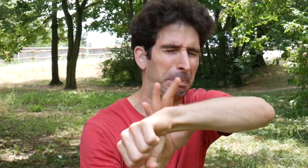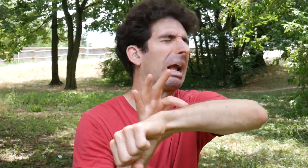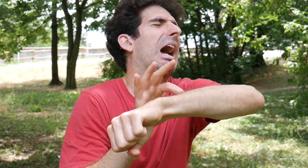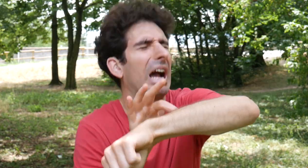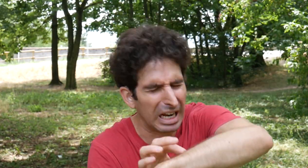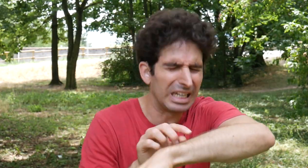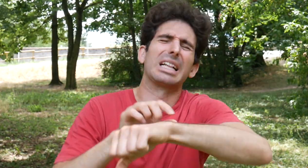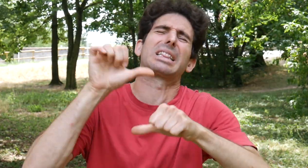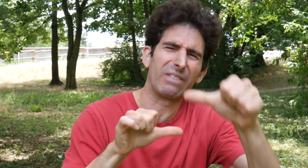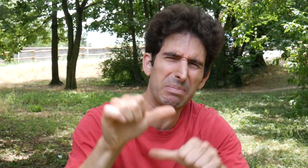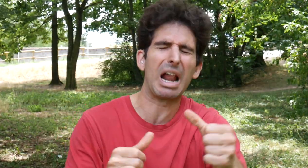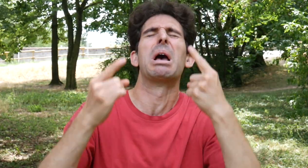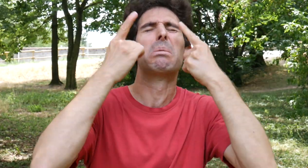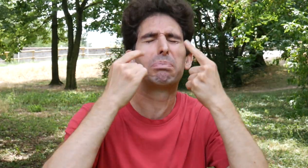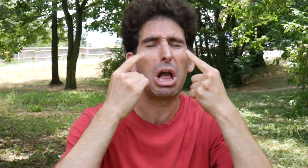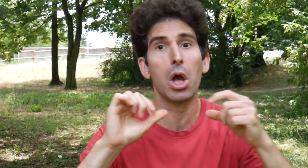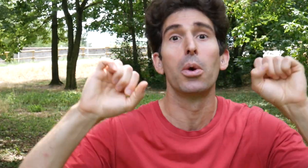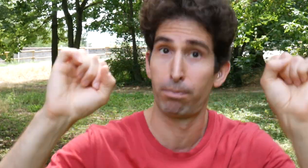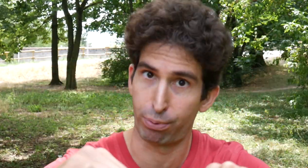Leur piqure fait mal et là, tu peux pleurer.